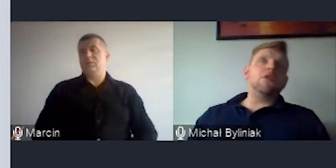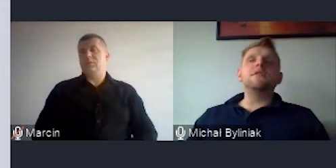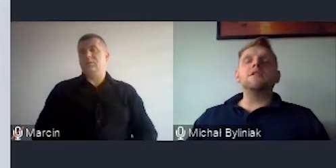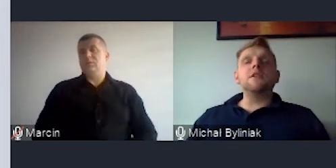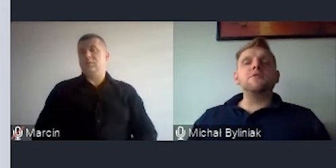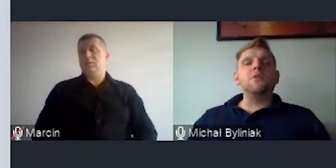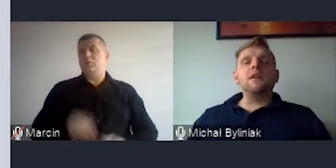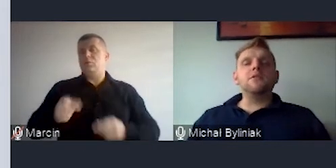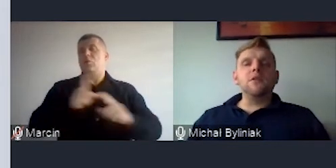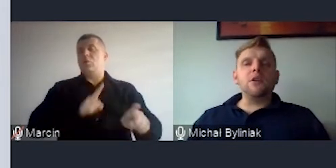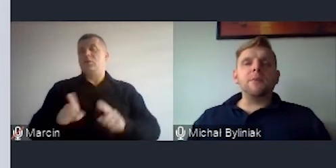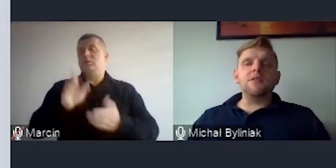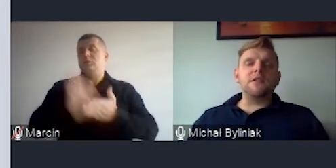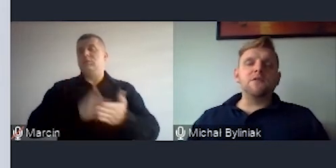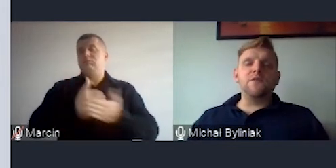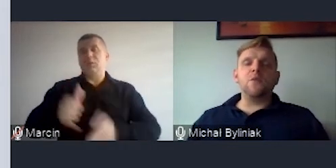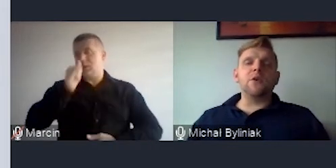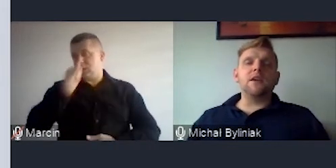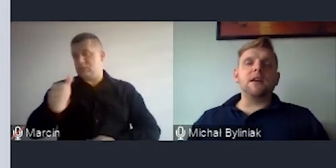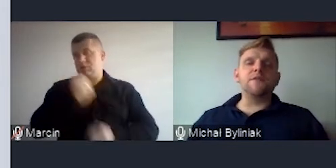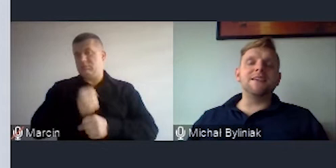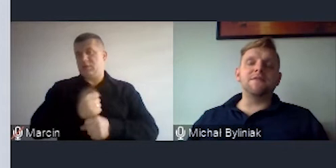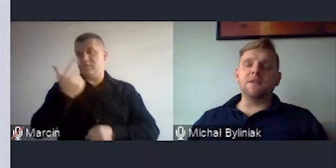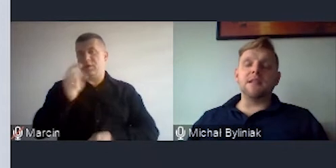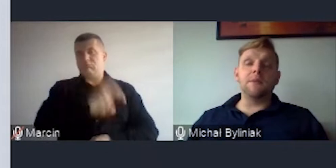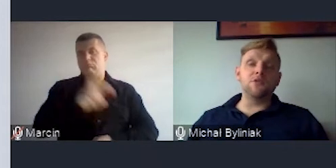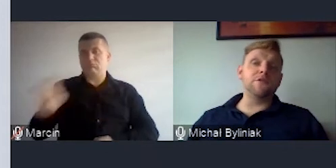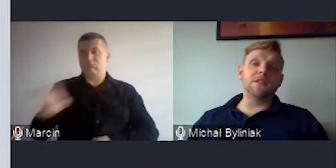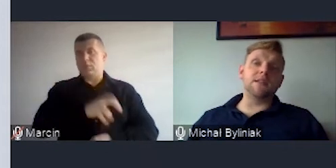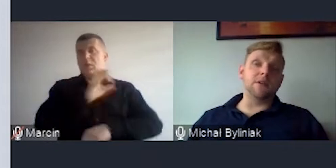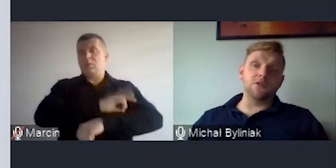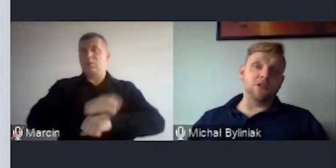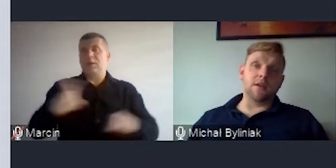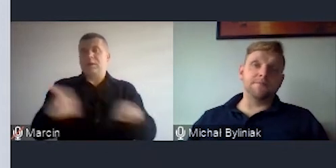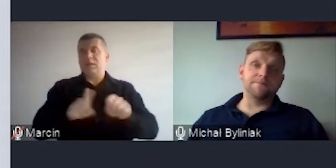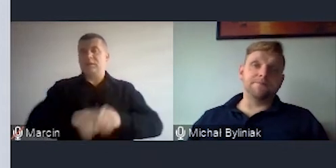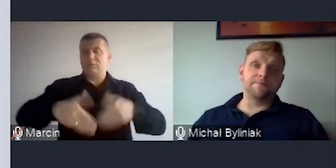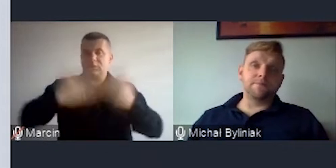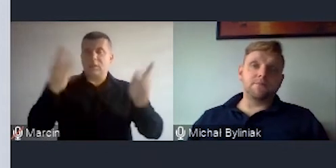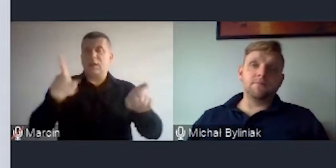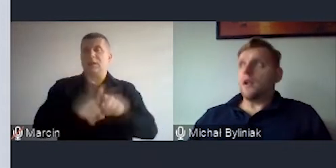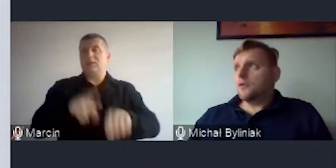I to oznacza na przykład, że nie mogę pracować w dwóch projektach w tym samym dniu, w tych samych godzinach,